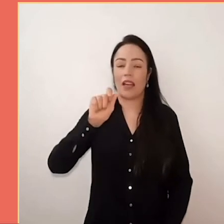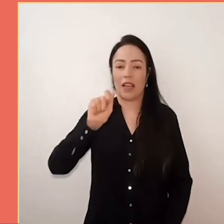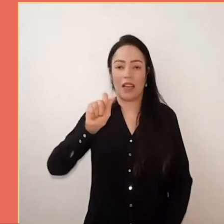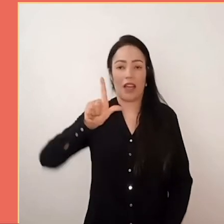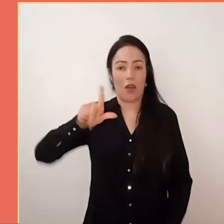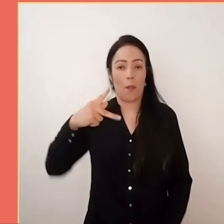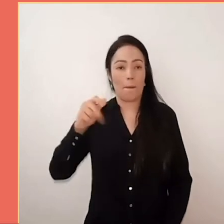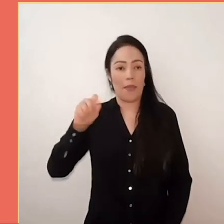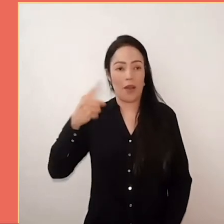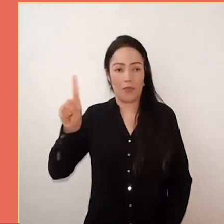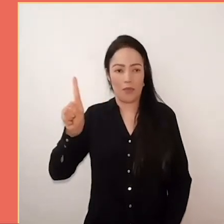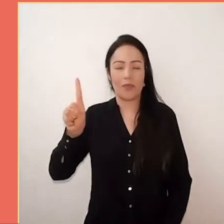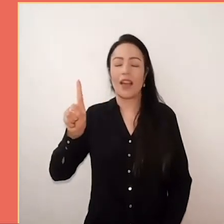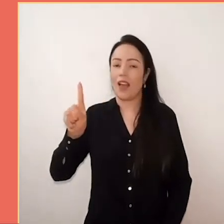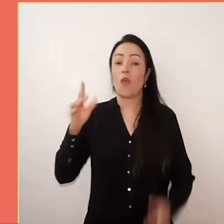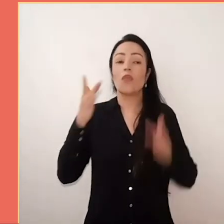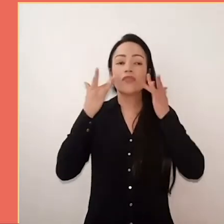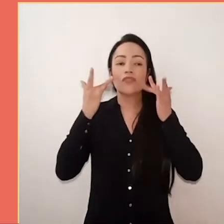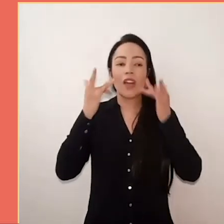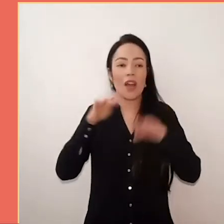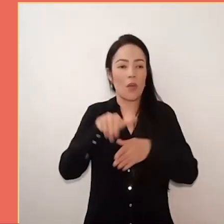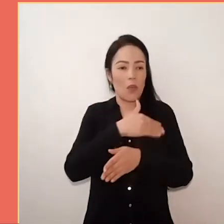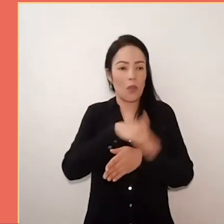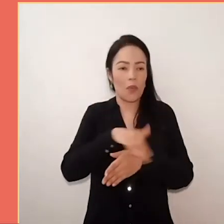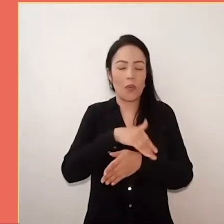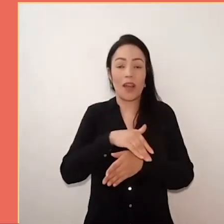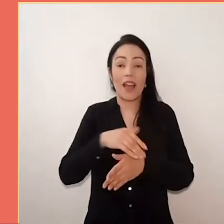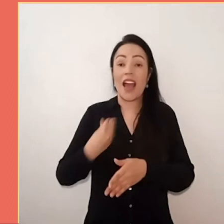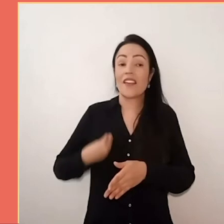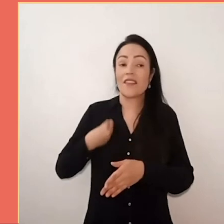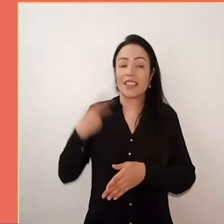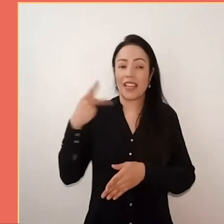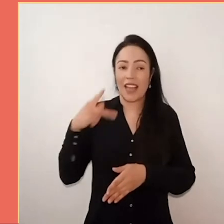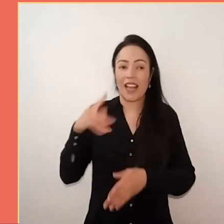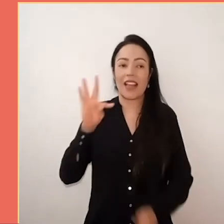que é uma delícia de teatro de rua. E a biografia da Teuda, eu fiquei rindo de noite,